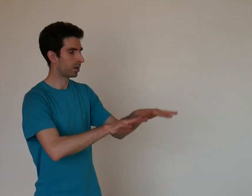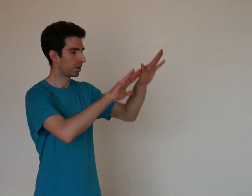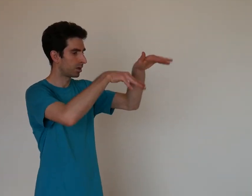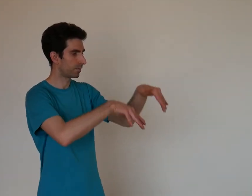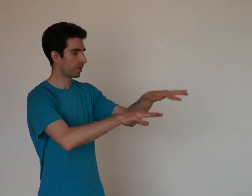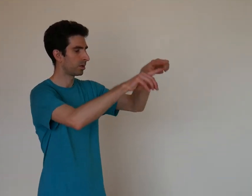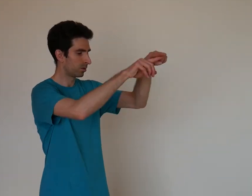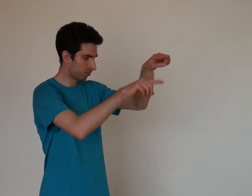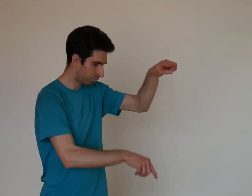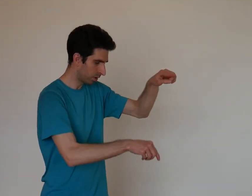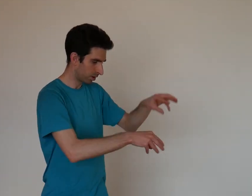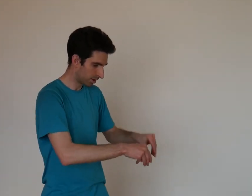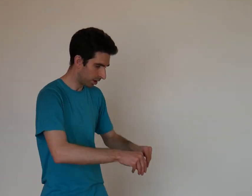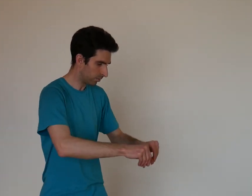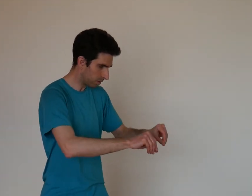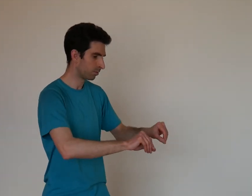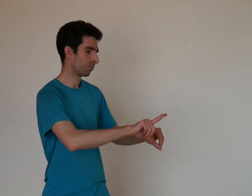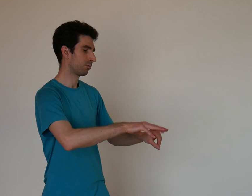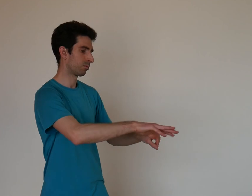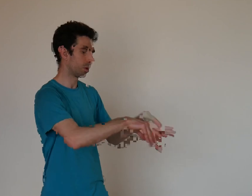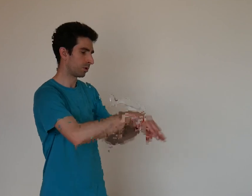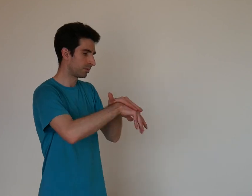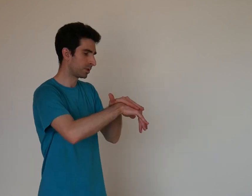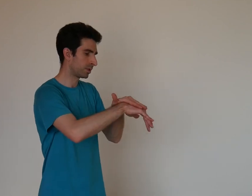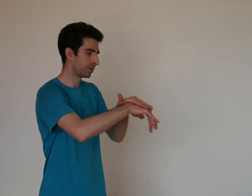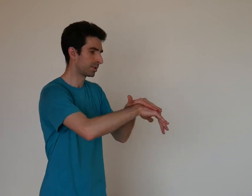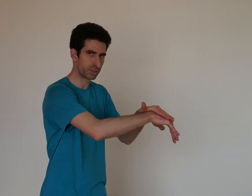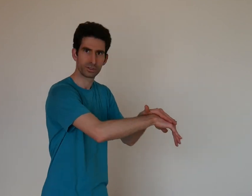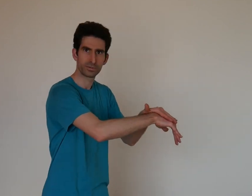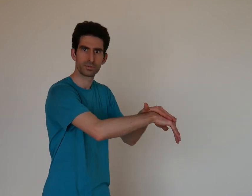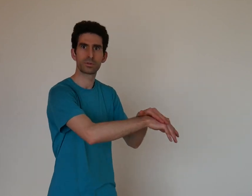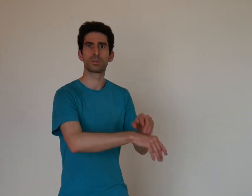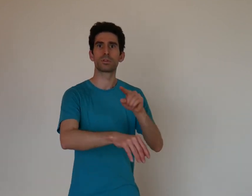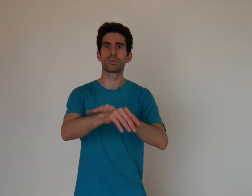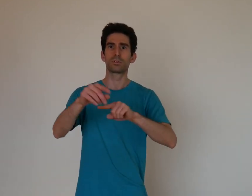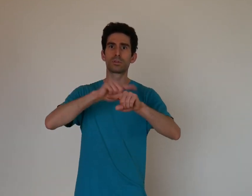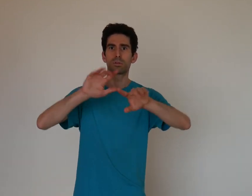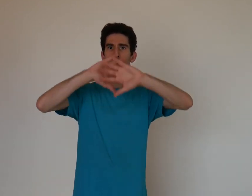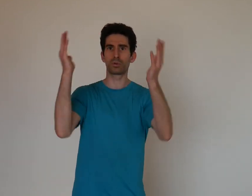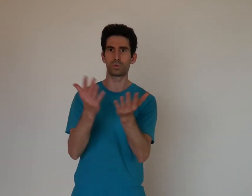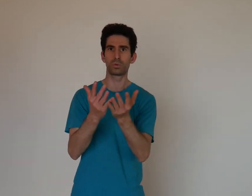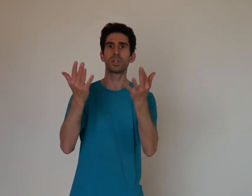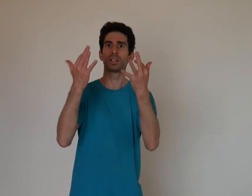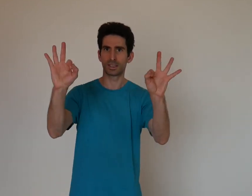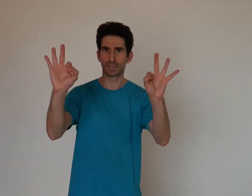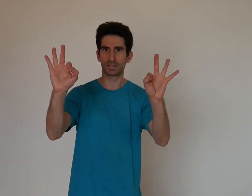Au-dessus du fond marin, vit la seiche. Il a dix bras.